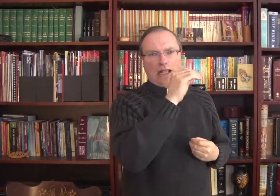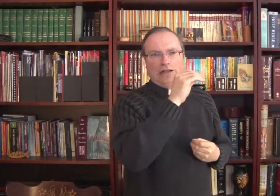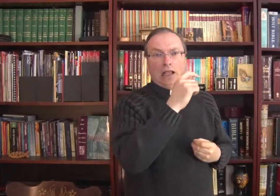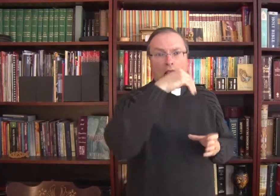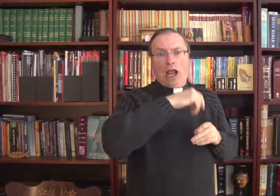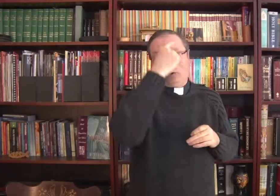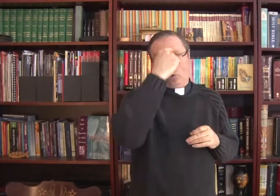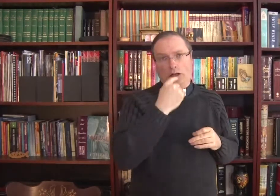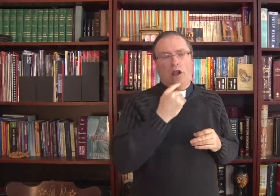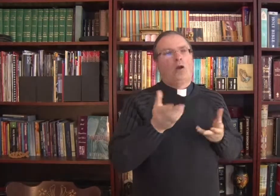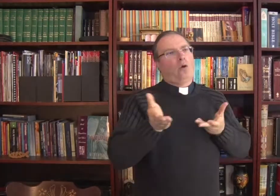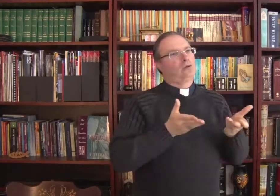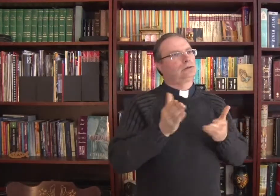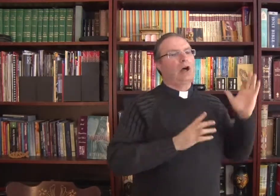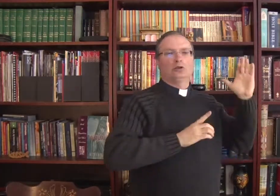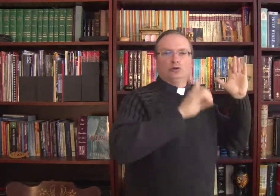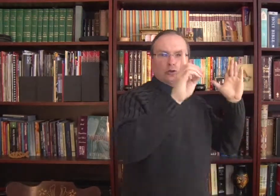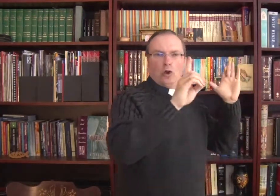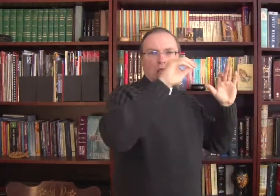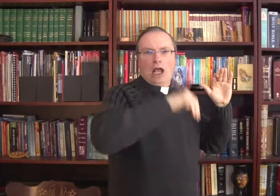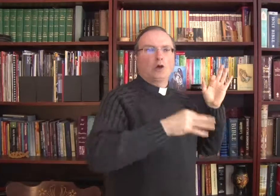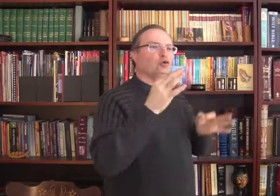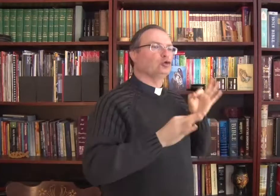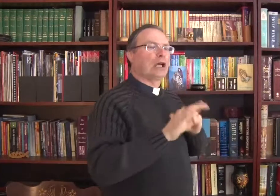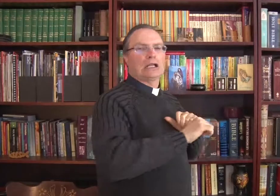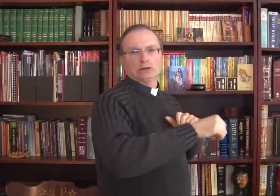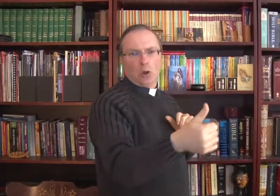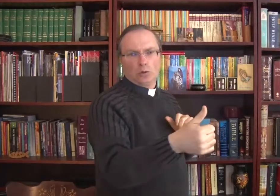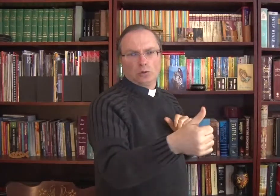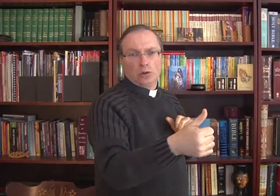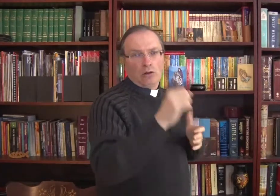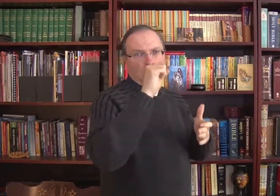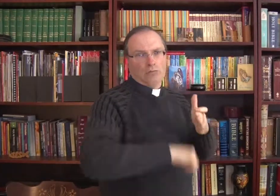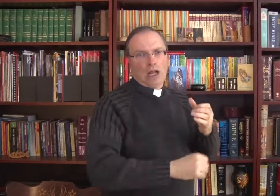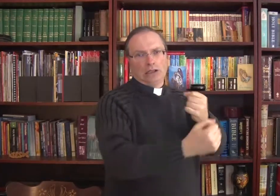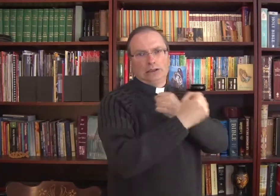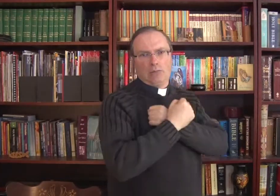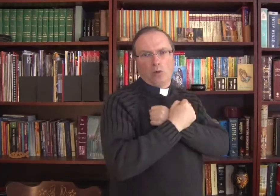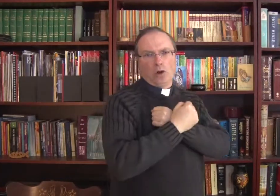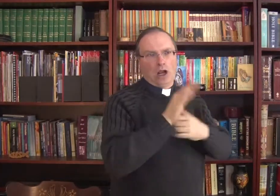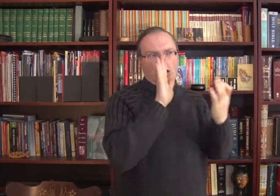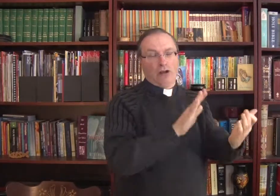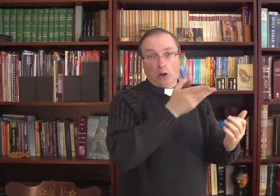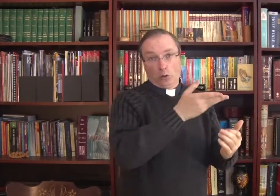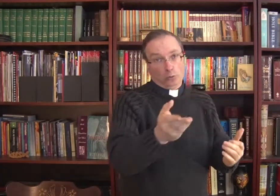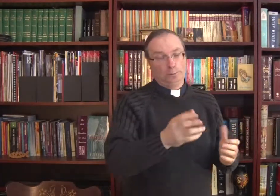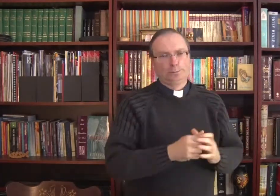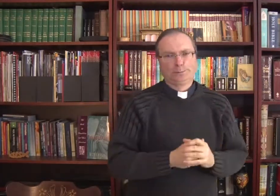en croyant qu’on sert Dieu en jugeant les autres, on manque d’amour envers eux.